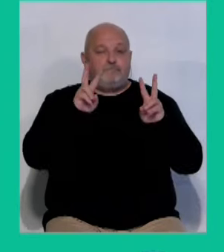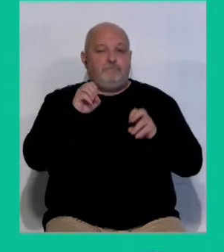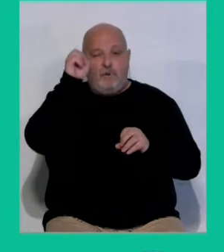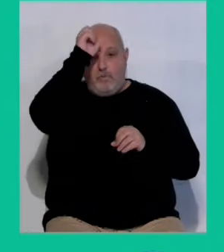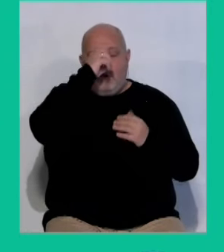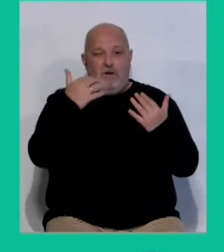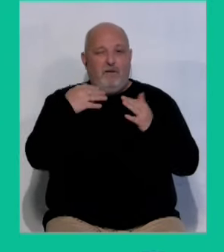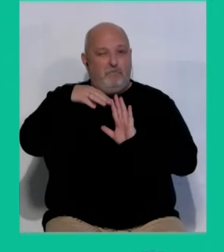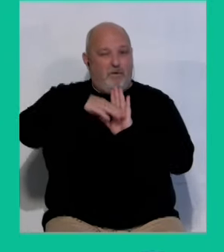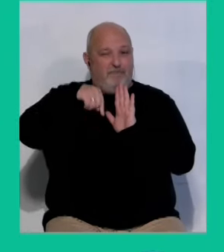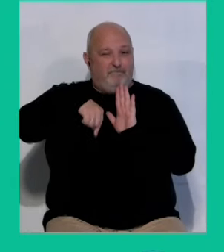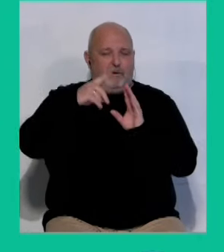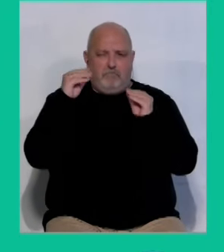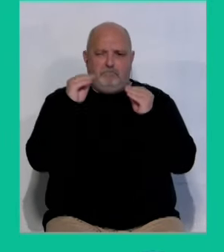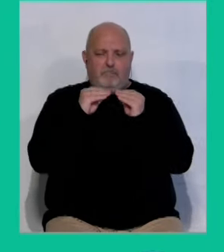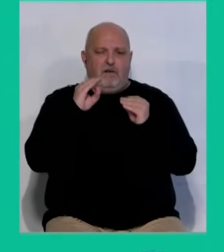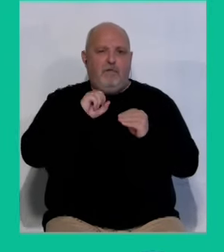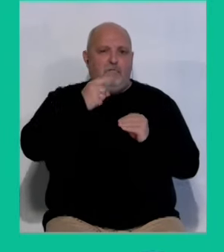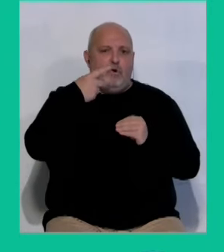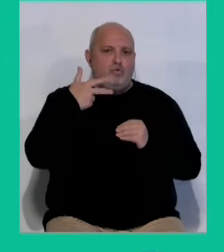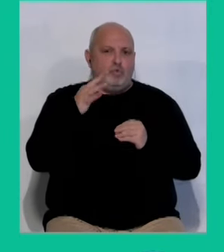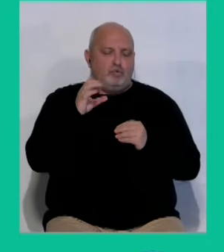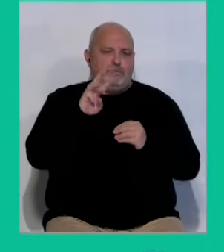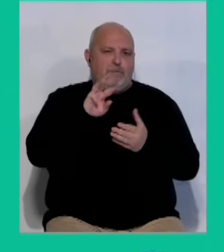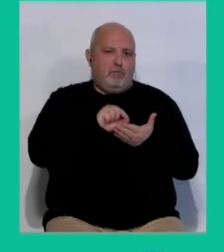los espectadores suele coincidir el mejor fue vítor chus con tres puntos dos puntos